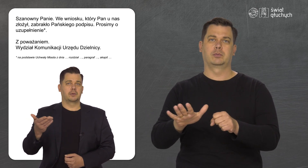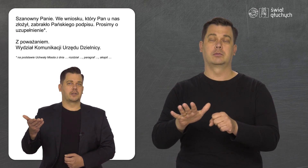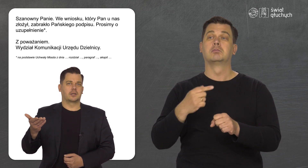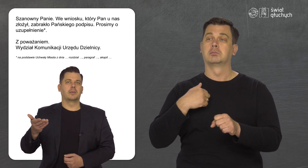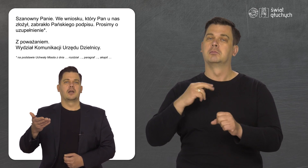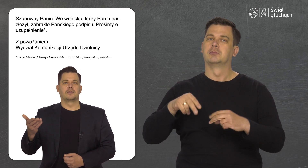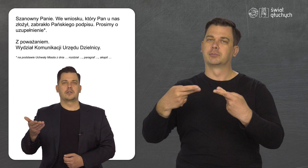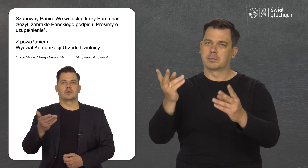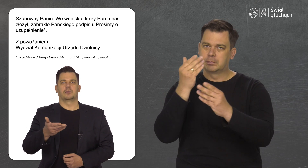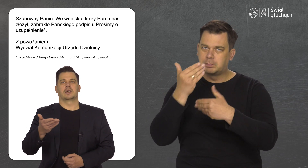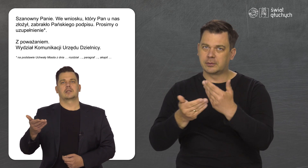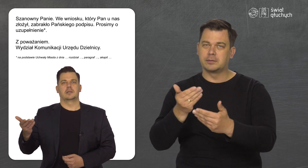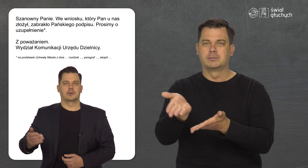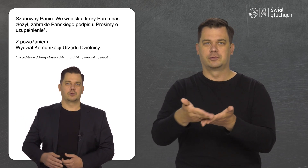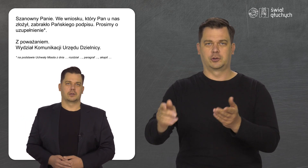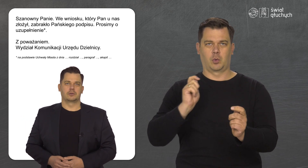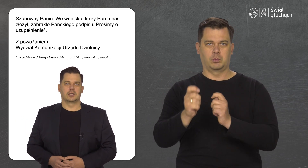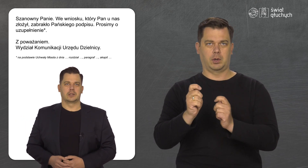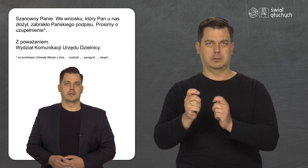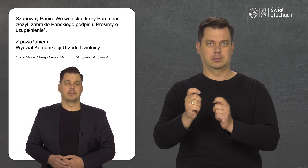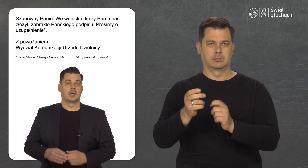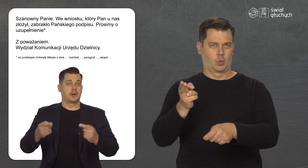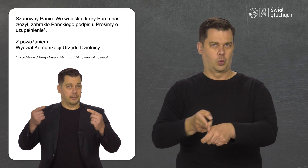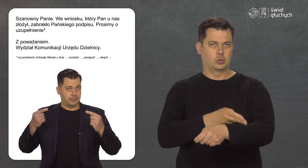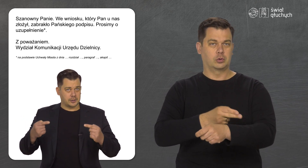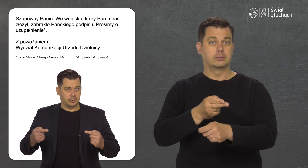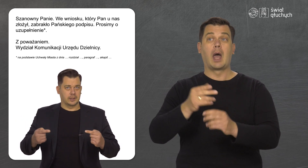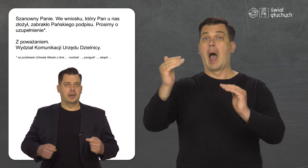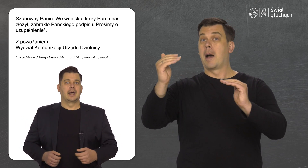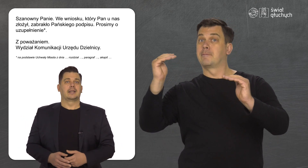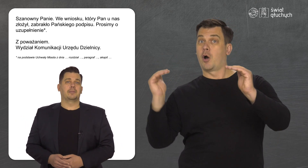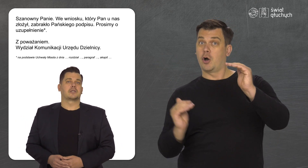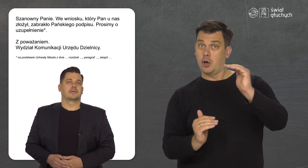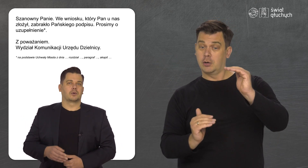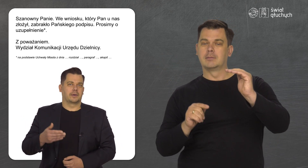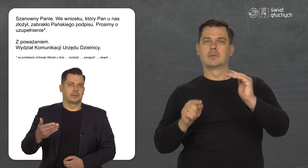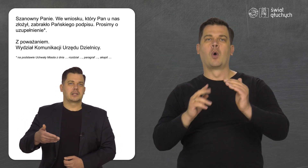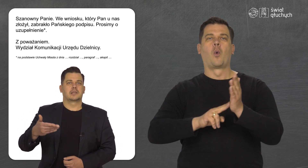Z poważaniem. Wydział Komunikacji Urzędu Dzielnicy”. *na podstawie Uchwały Miasta